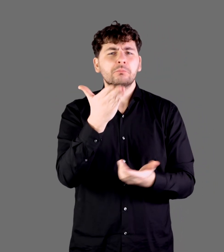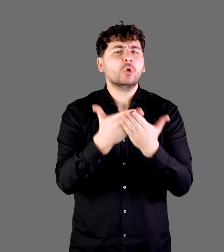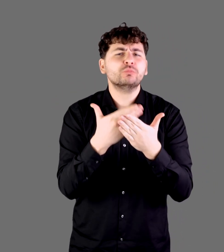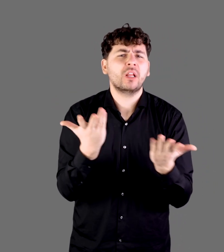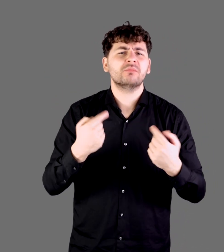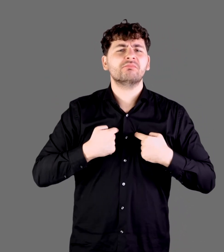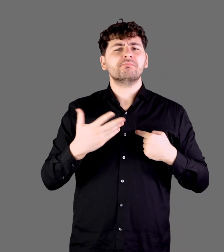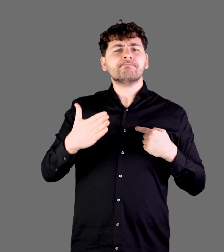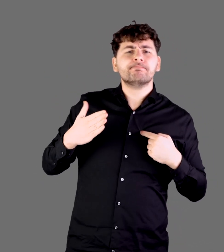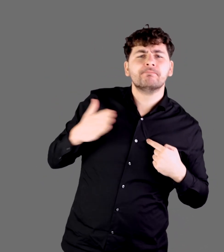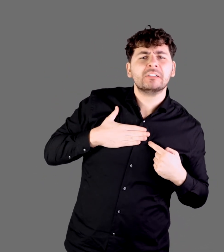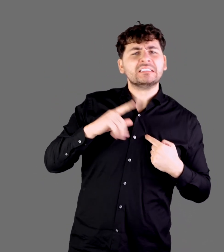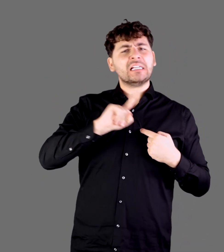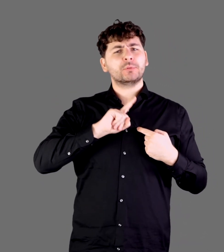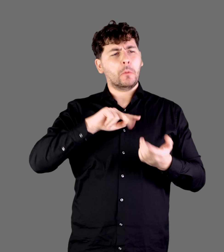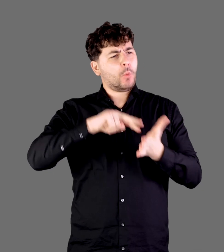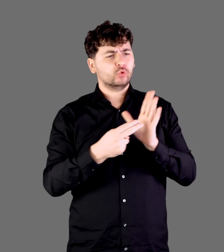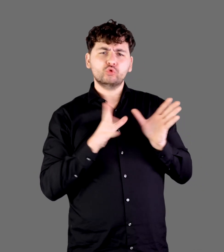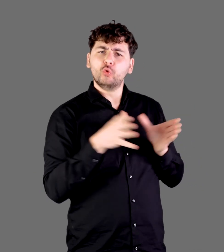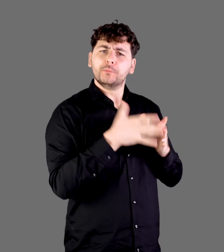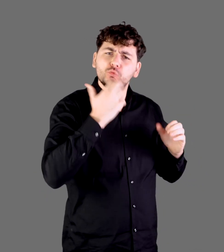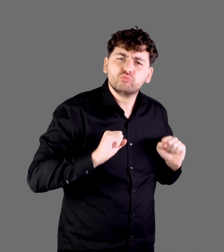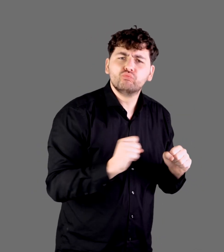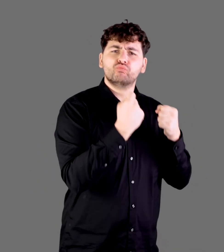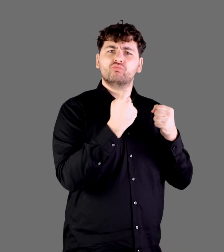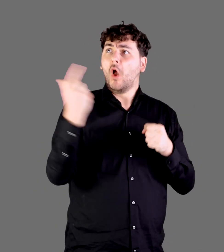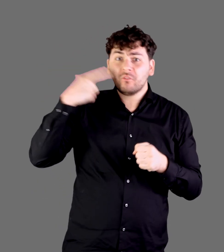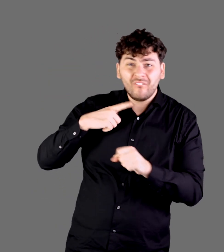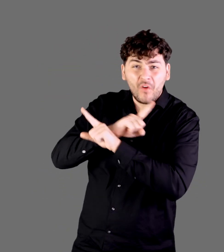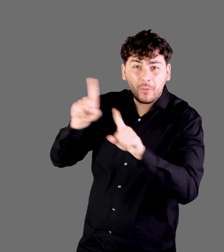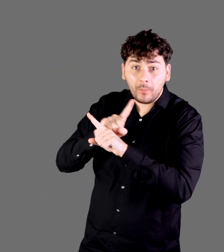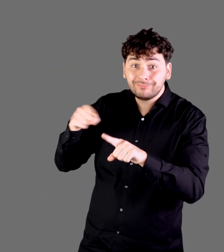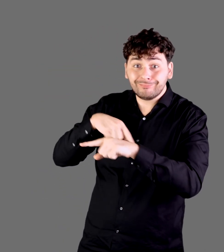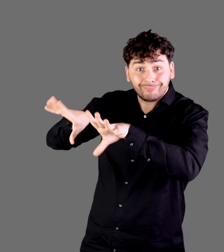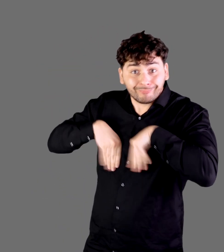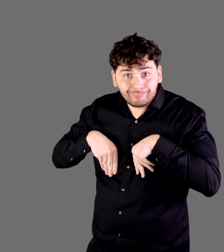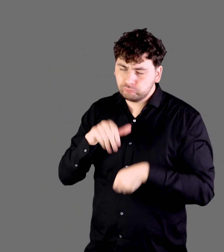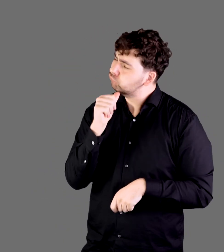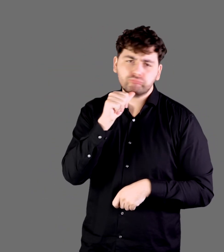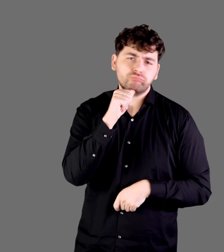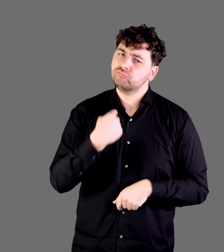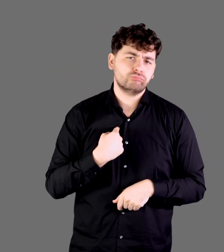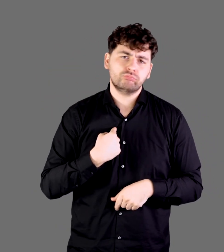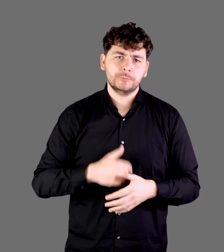sowie das Verbot zur Bildung eigenständiger politischer Gruppierungen zu akzeptieren.